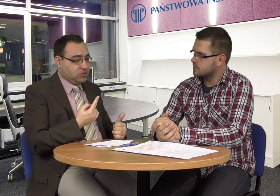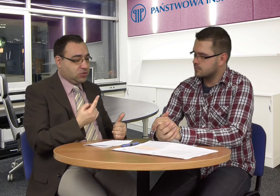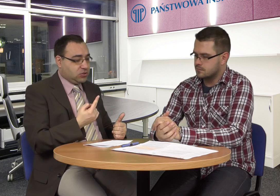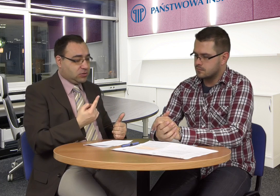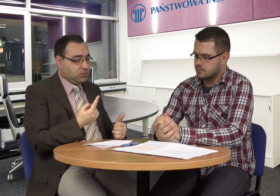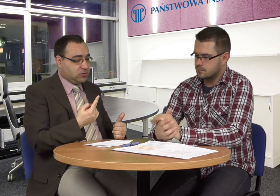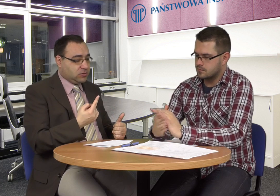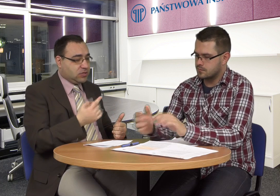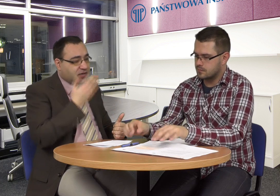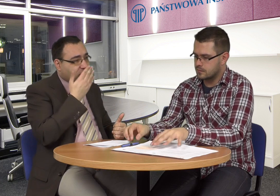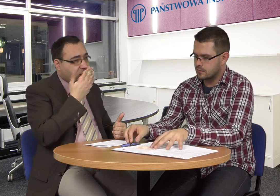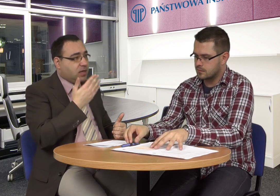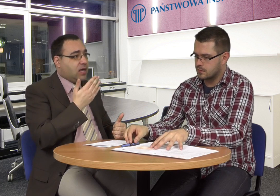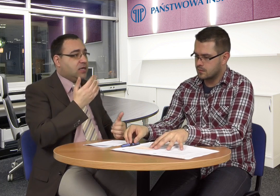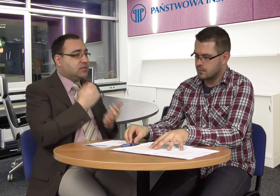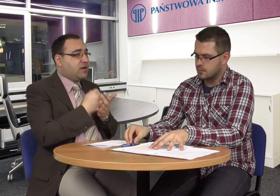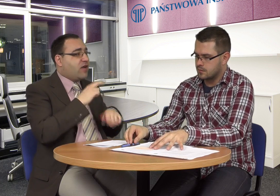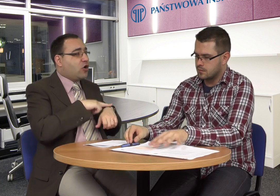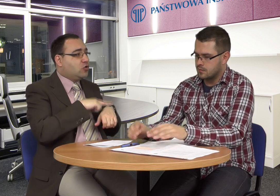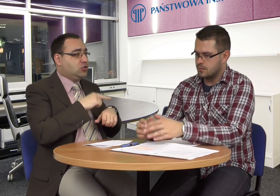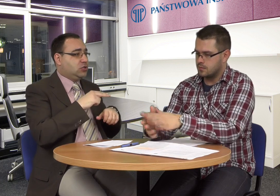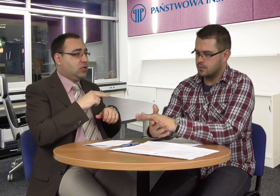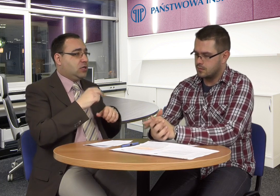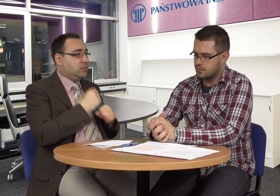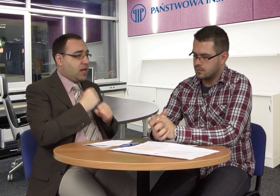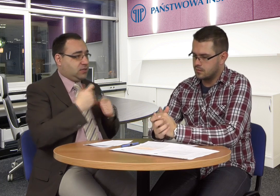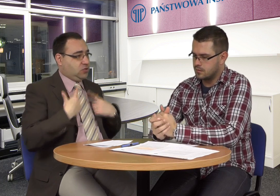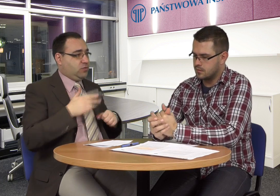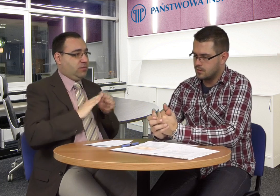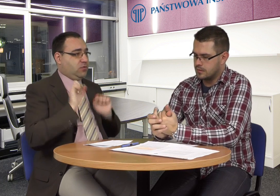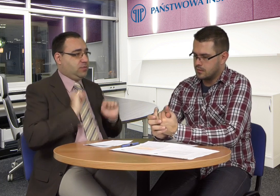Czy mógłby Pan powiedzieć, jak wygląda sprawa godzin pracy osoby niepełnosprawnej?